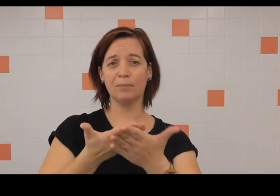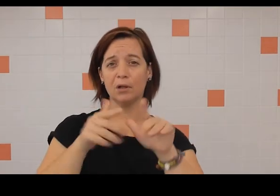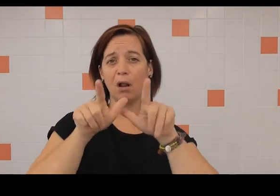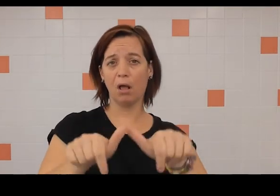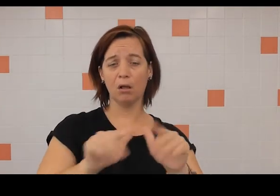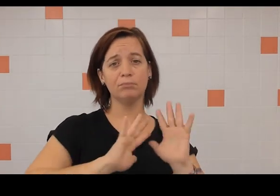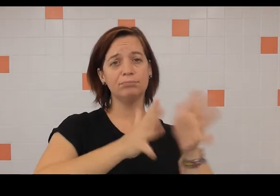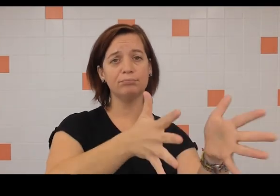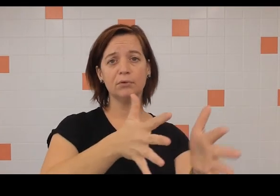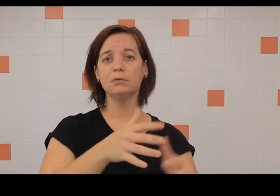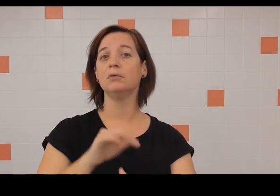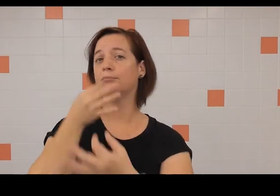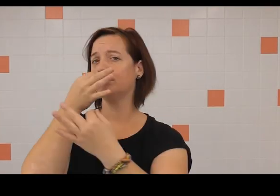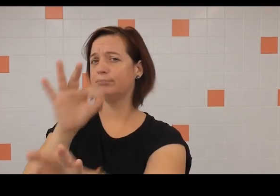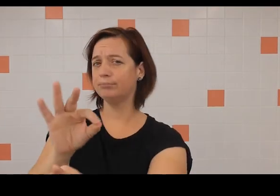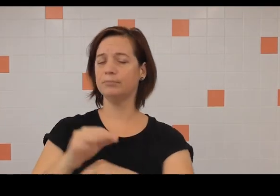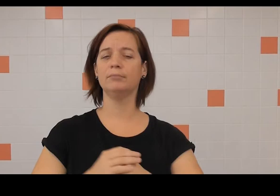En présence d'interprètes LSF/Français